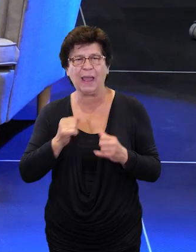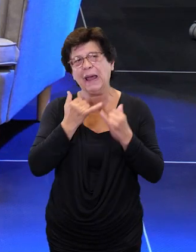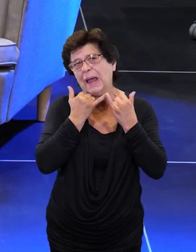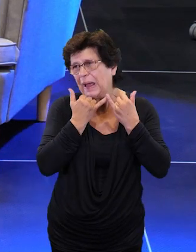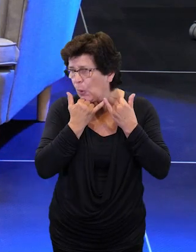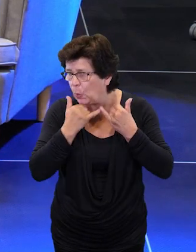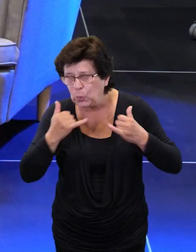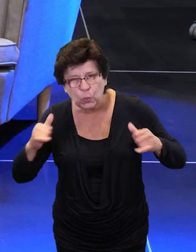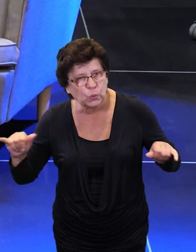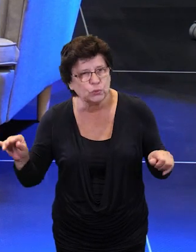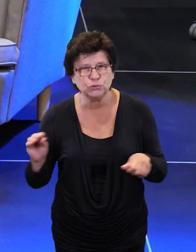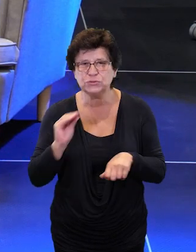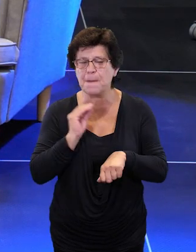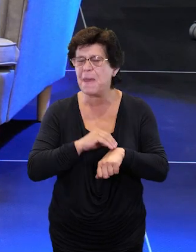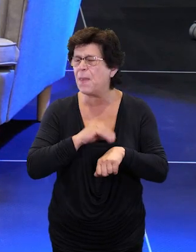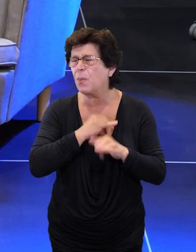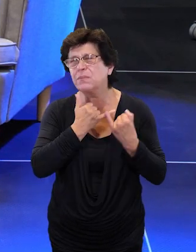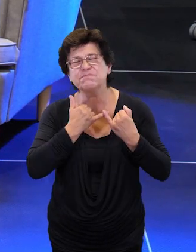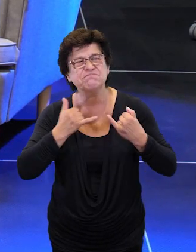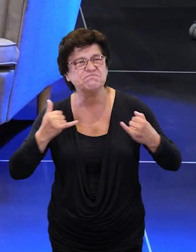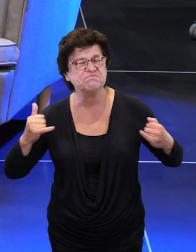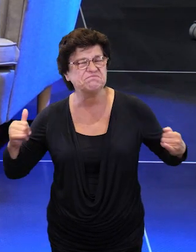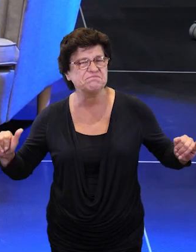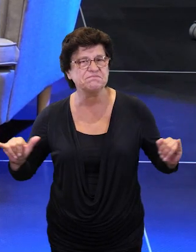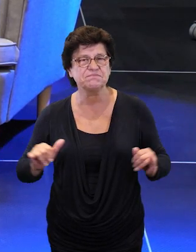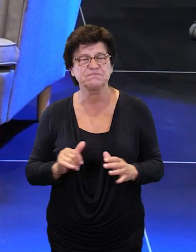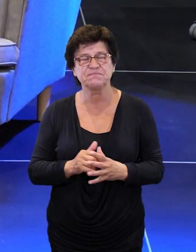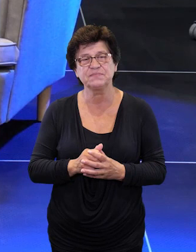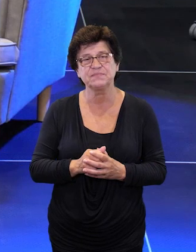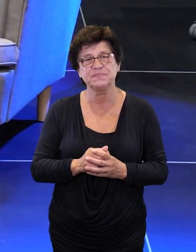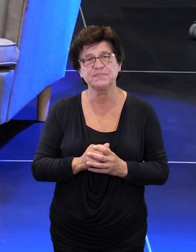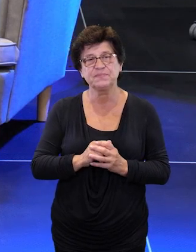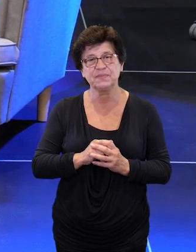moglibyśmy tutaj mnożyć, pan jako człowiek wykształcony,